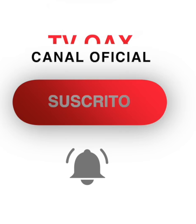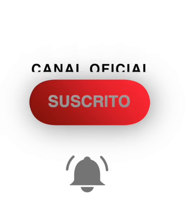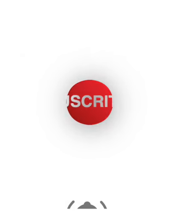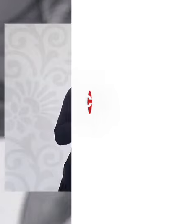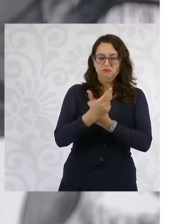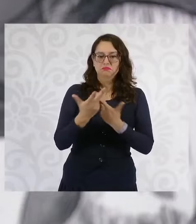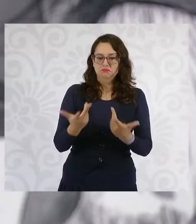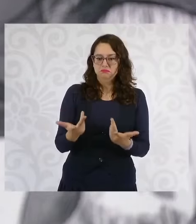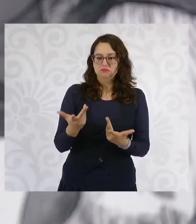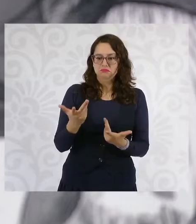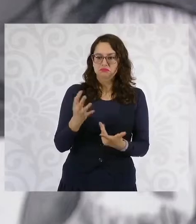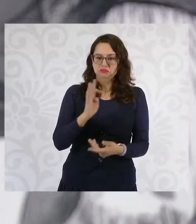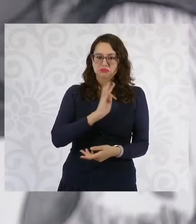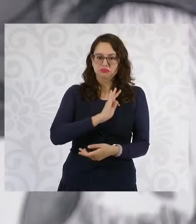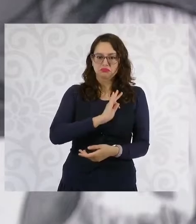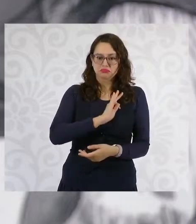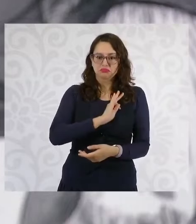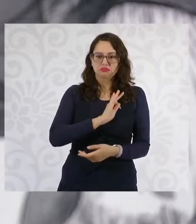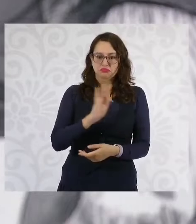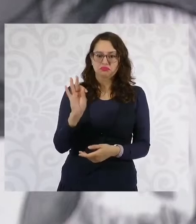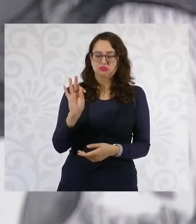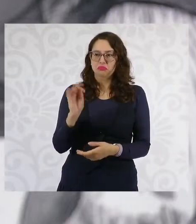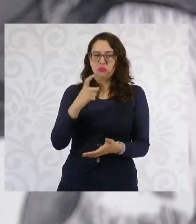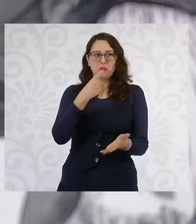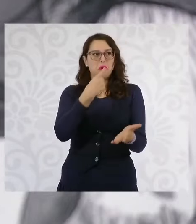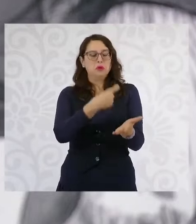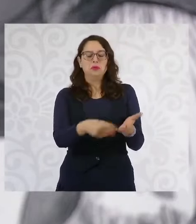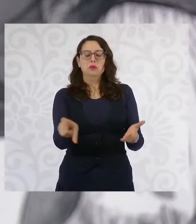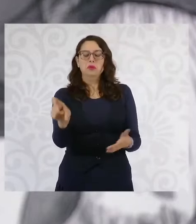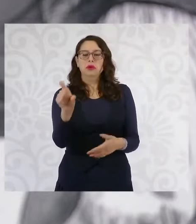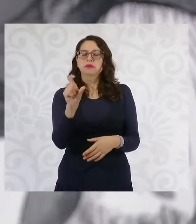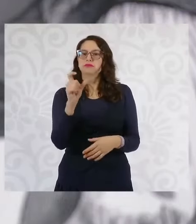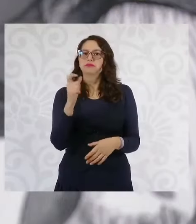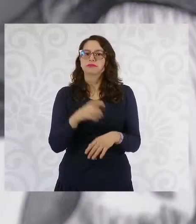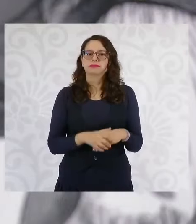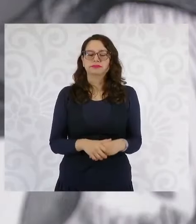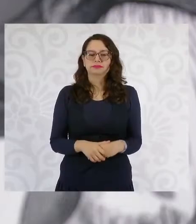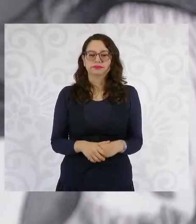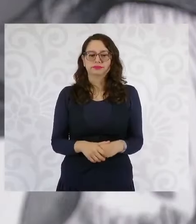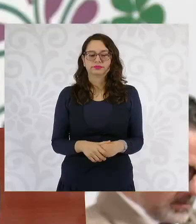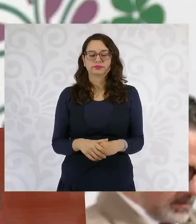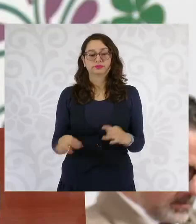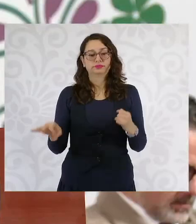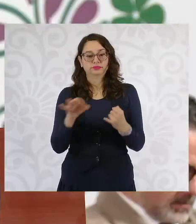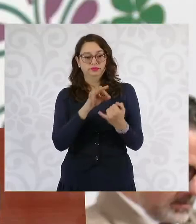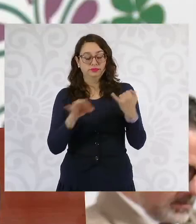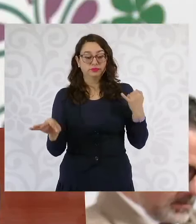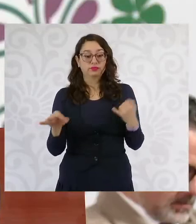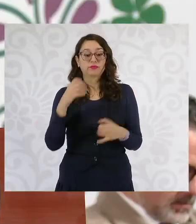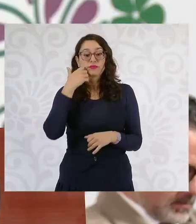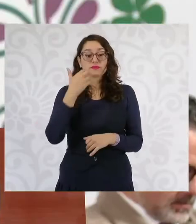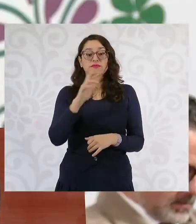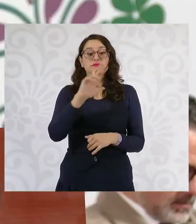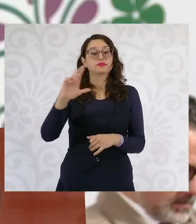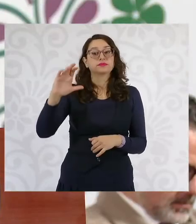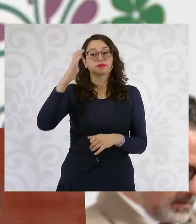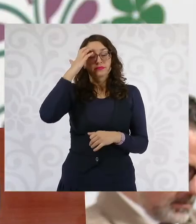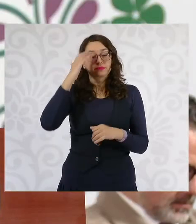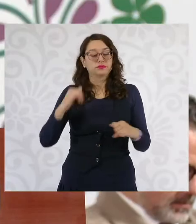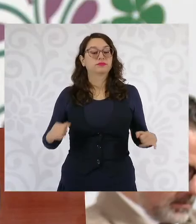proyectando será una opción accesible por último quiero las instituciones educativas y centros de